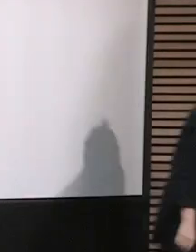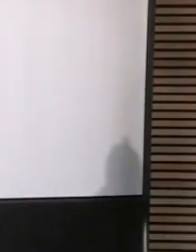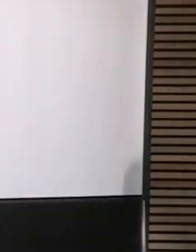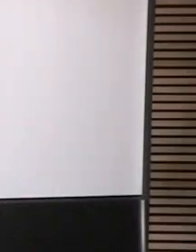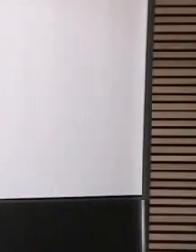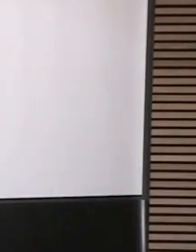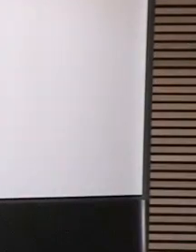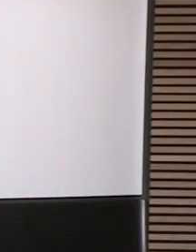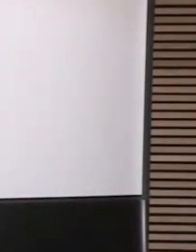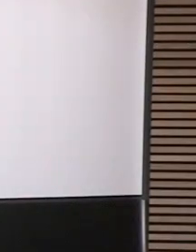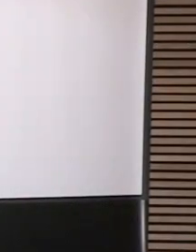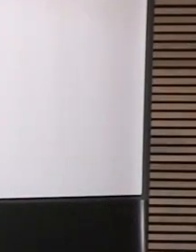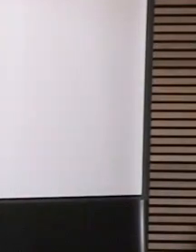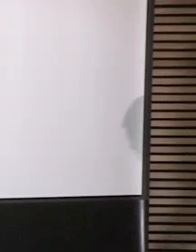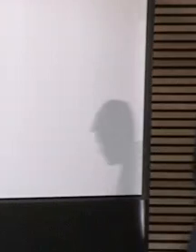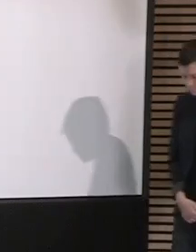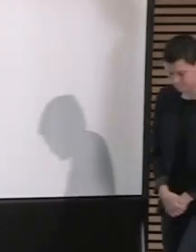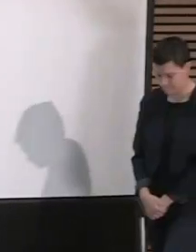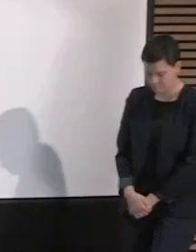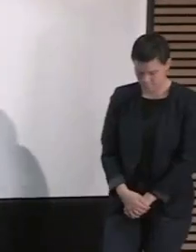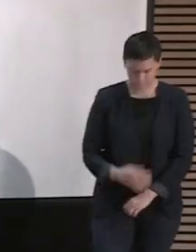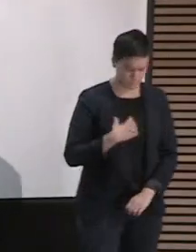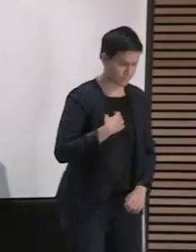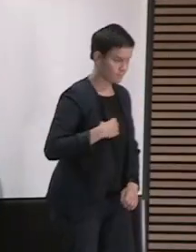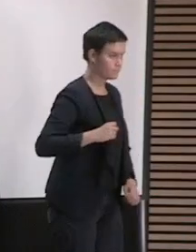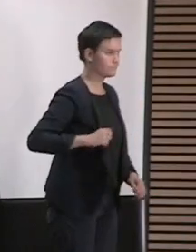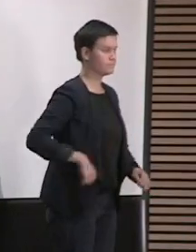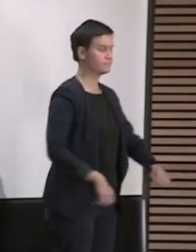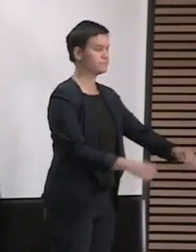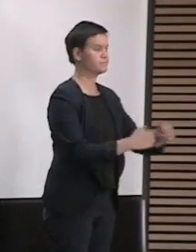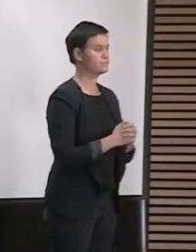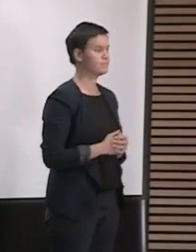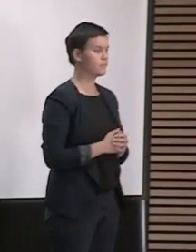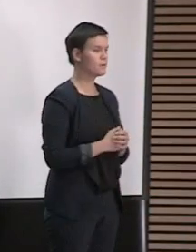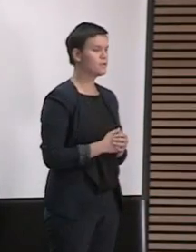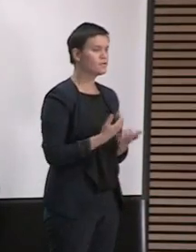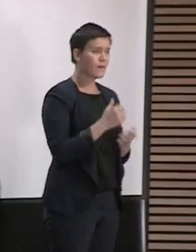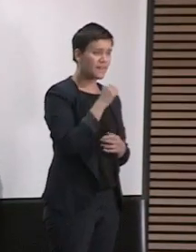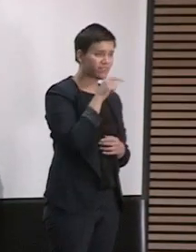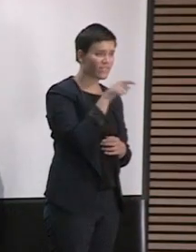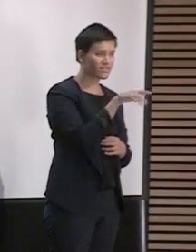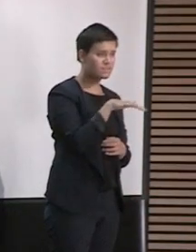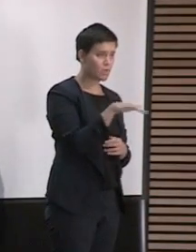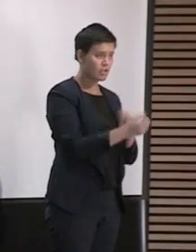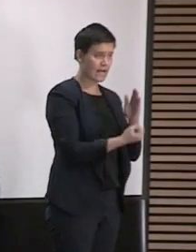kaha a maatau ki te whakarite whakahou i ta maatau kararehe.